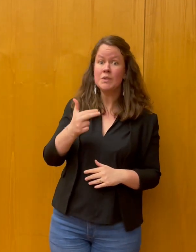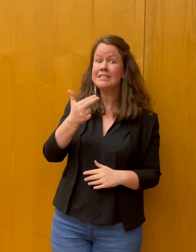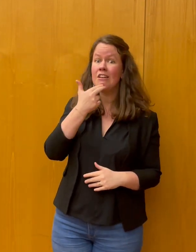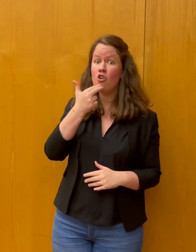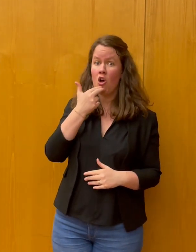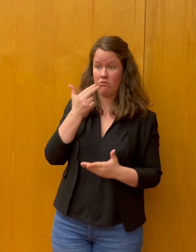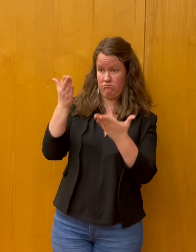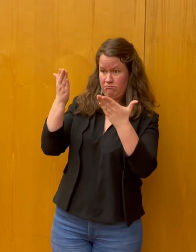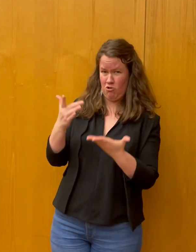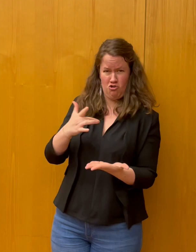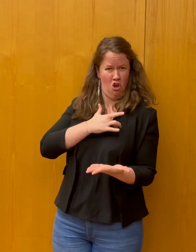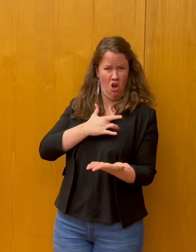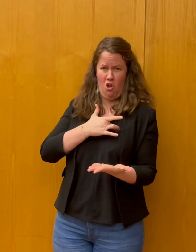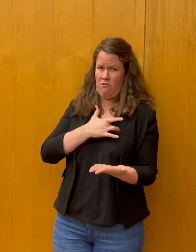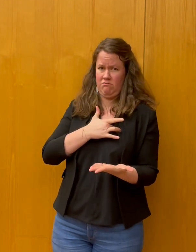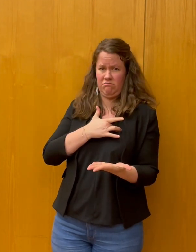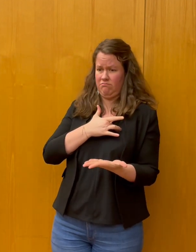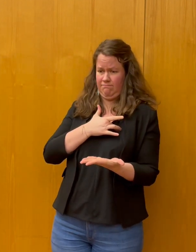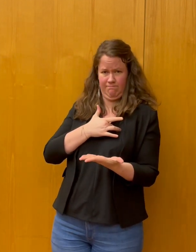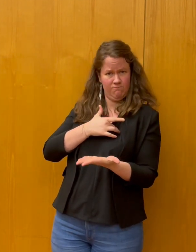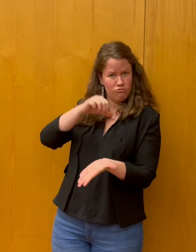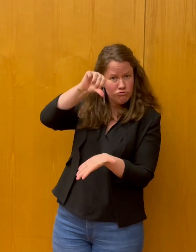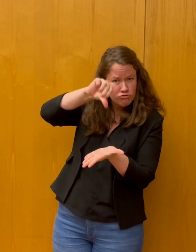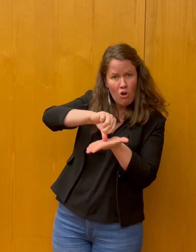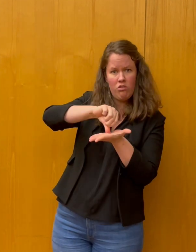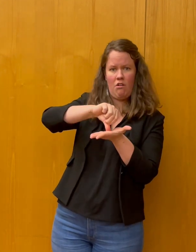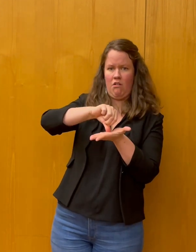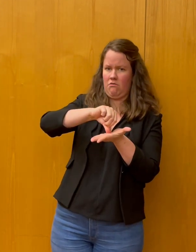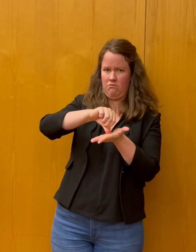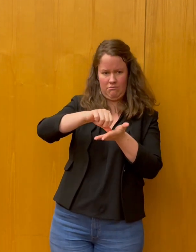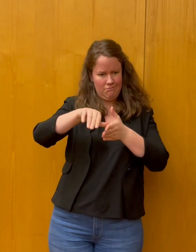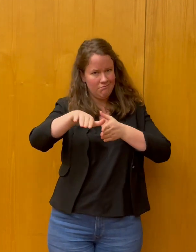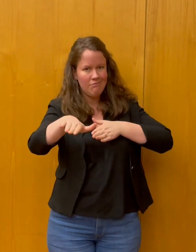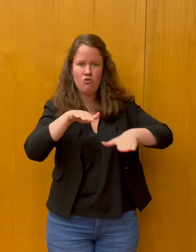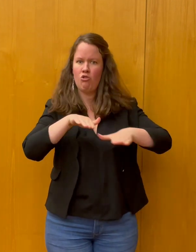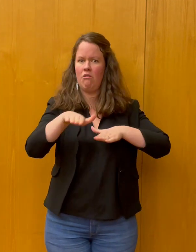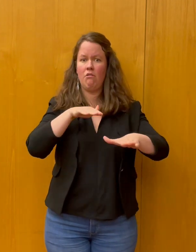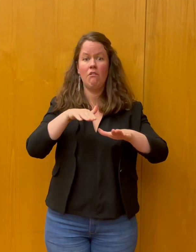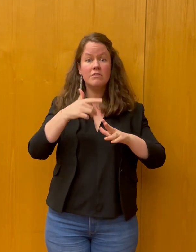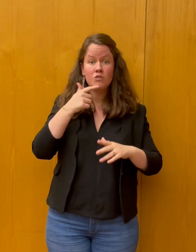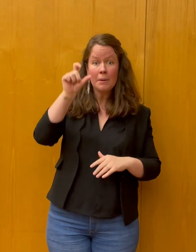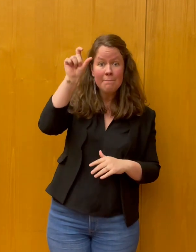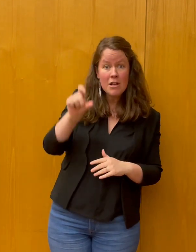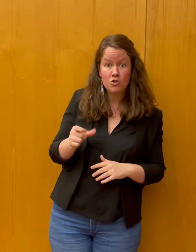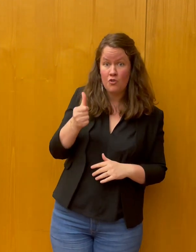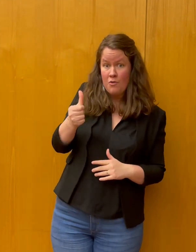du dispositif pour qu’il puisse, quel que soit l’appel qu’il passe, choisir lui-même